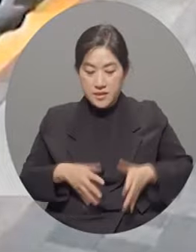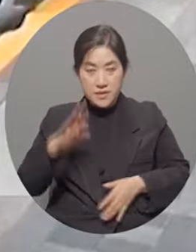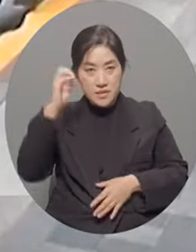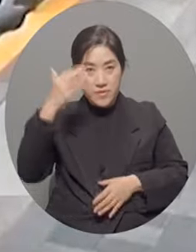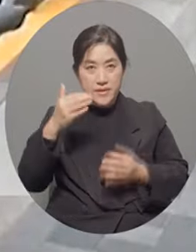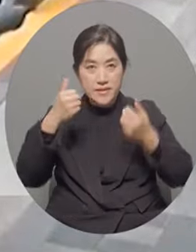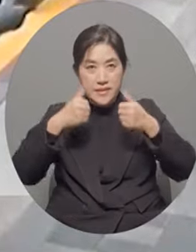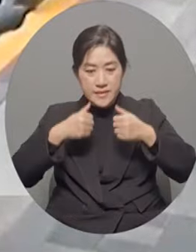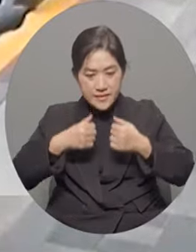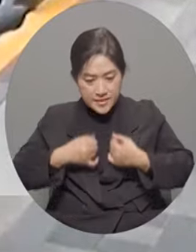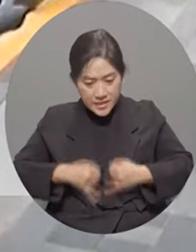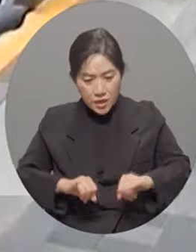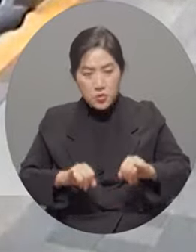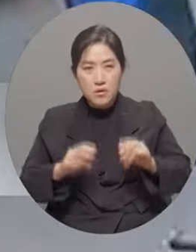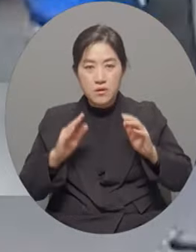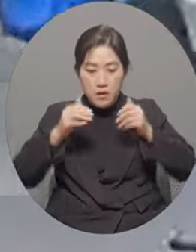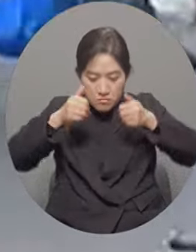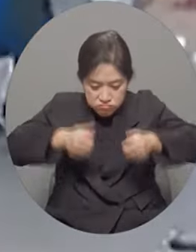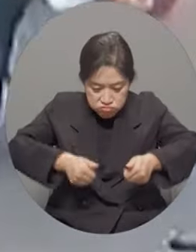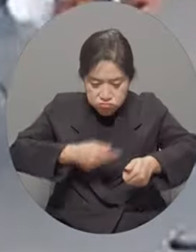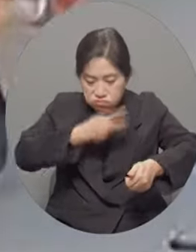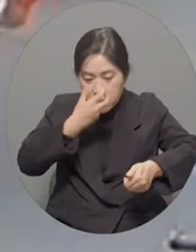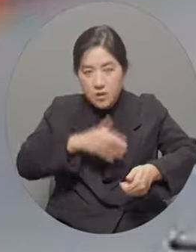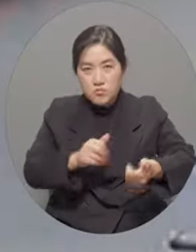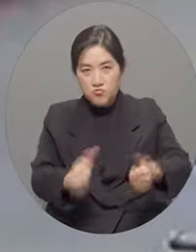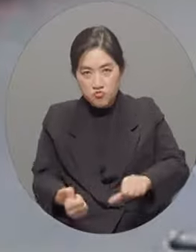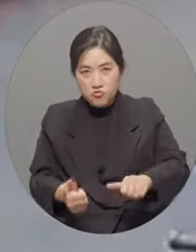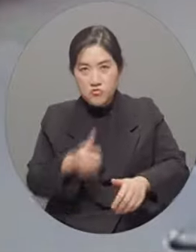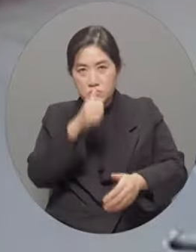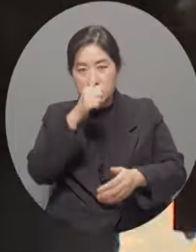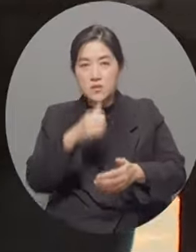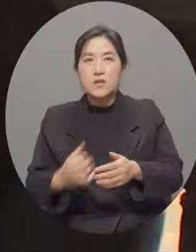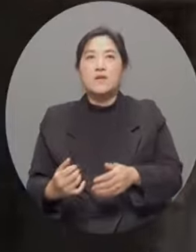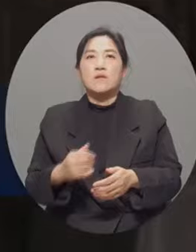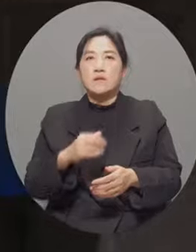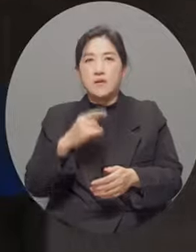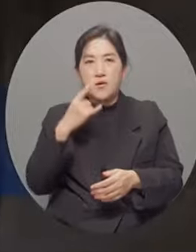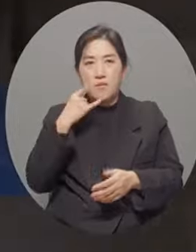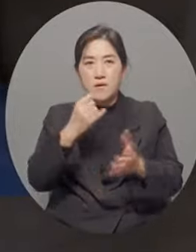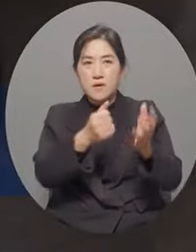앞서 지난 1일 인천에서는 생후 49일 된 쌍둥이 자매를 엎드려 재워 숨지게 한